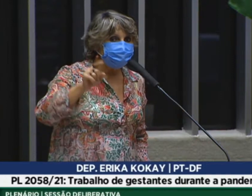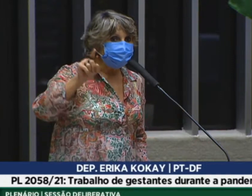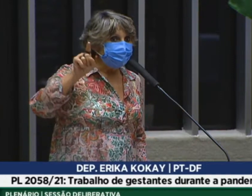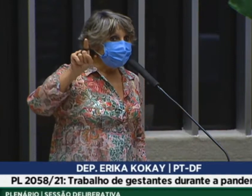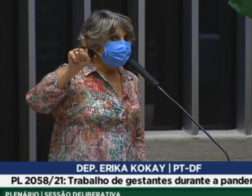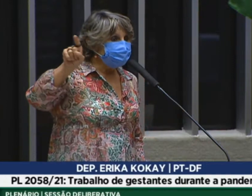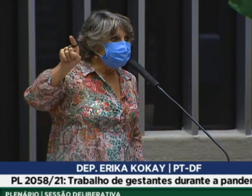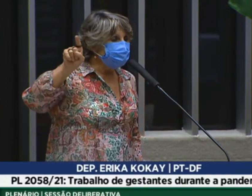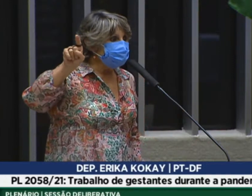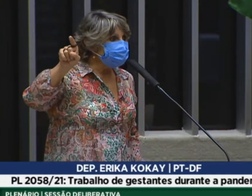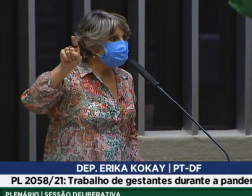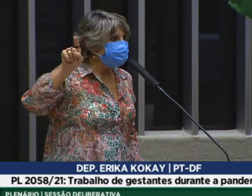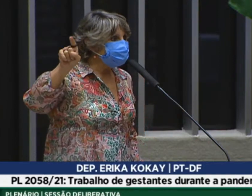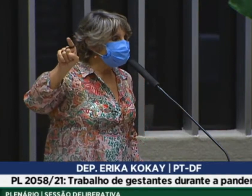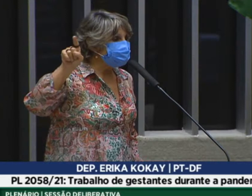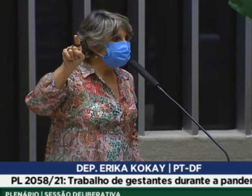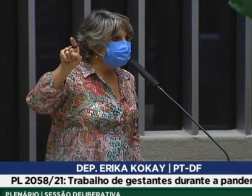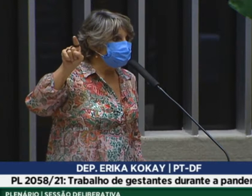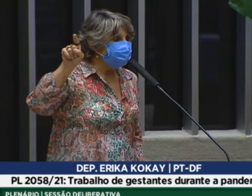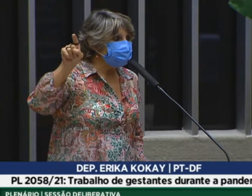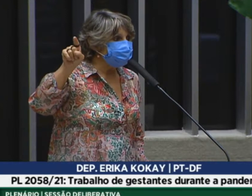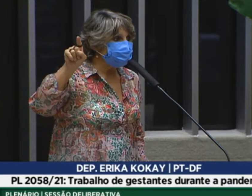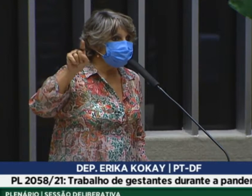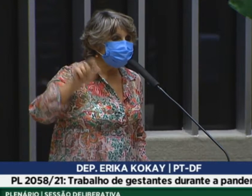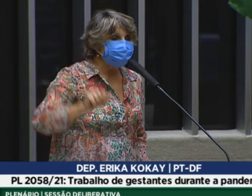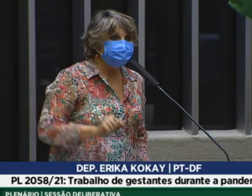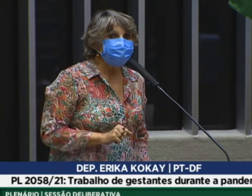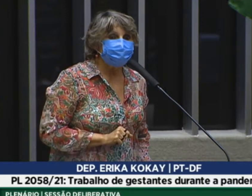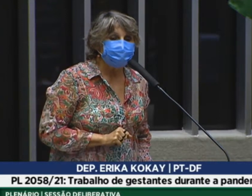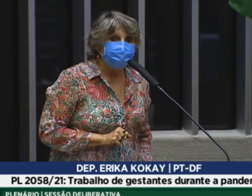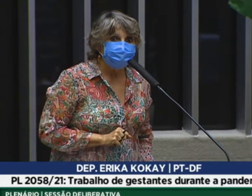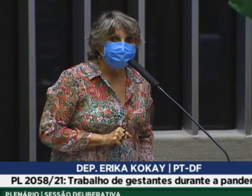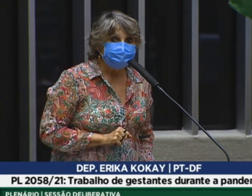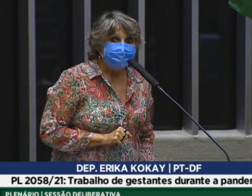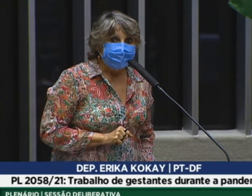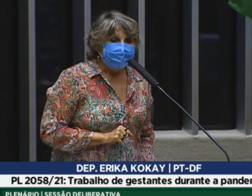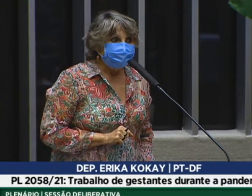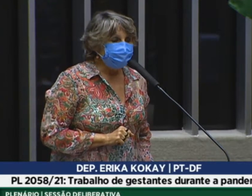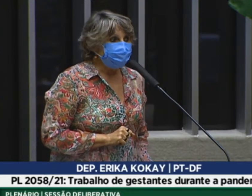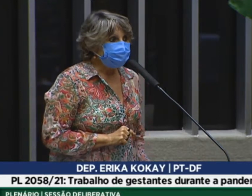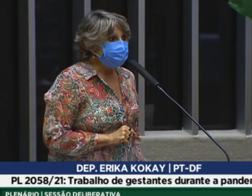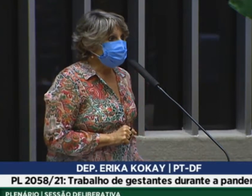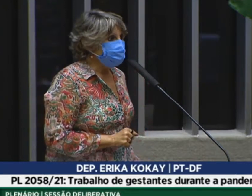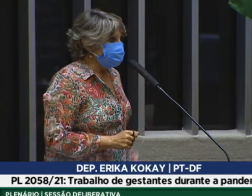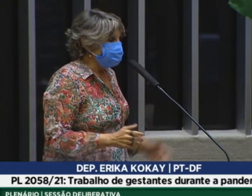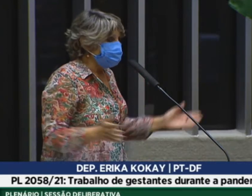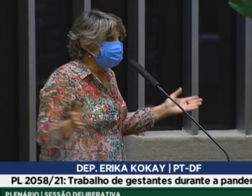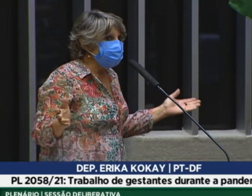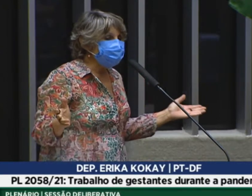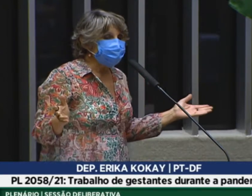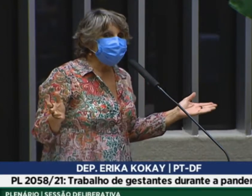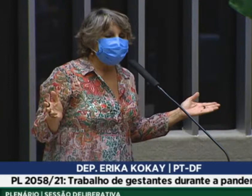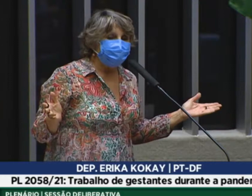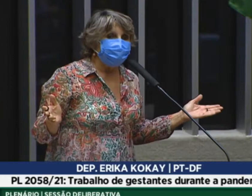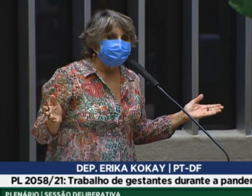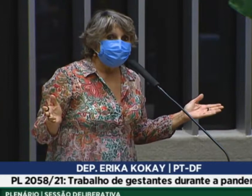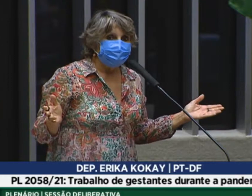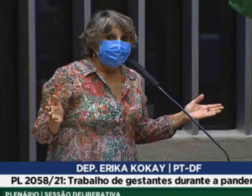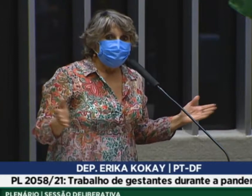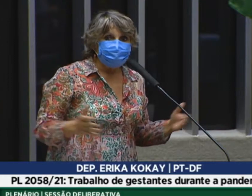SENDO EFETIVAMENTE PELO GOVERNO FEDERAL. E ENTÃO, AQUI... NÓS APROVAMOS UM ORÇAMENTO DE GUERRA, NÓS APROVAMOS INÚMERAS, INÚMERAS